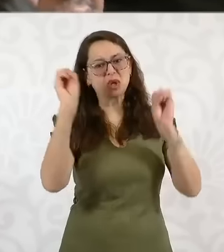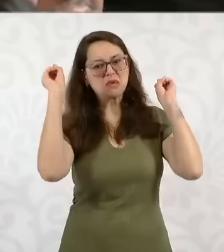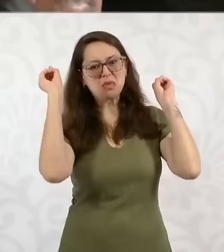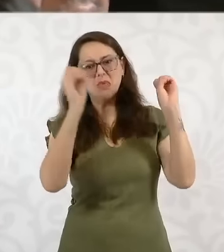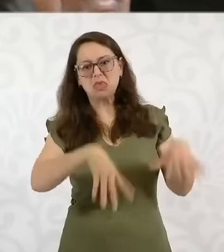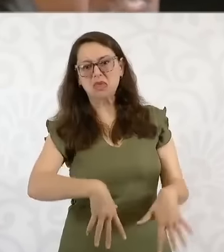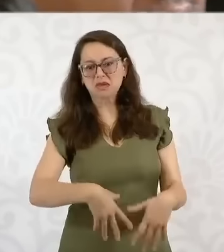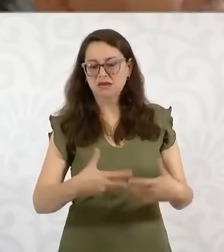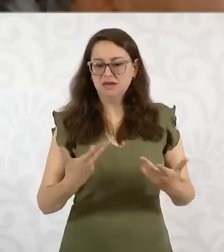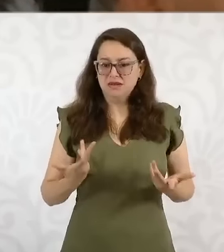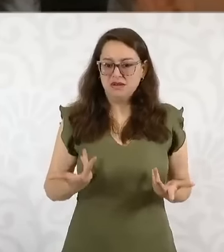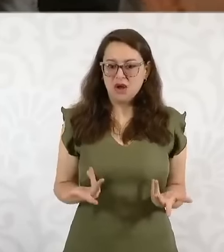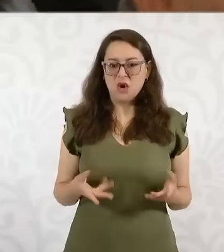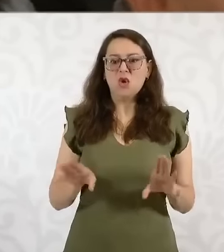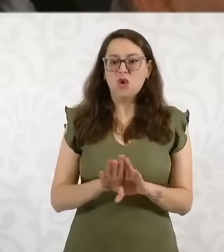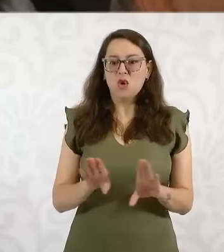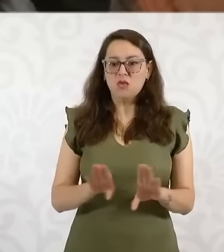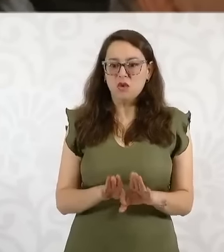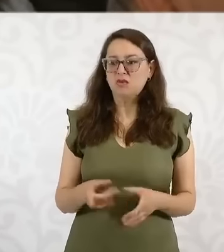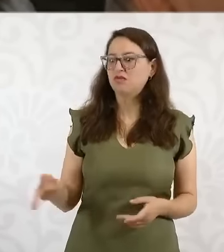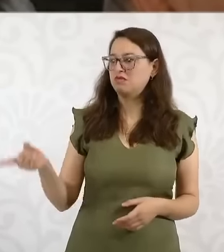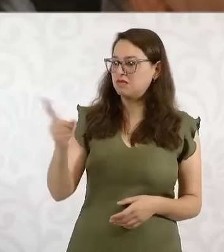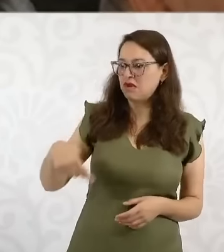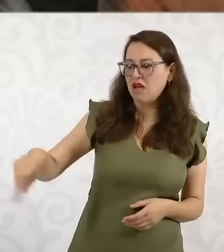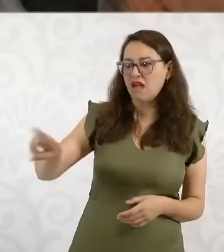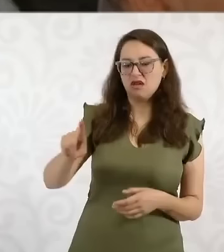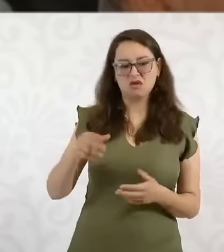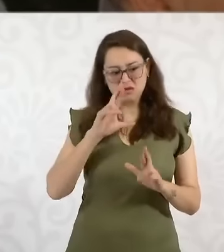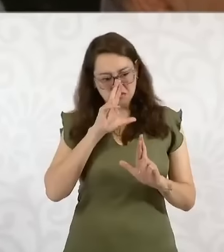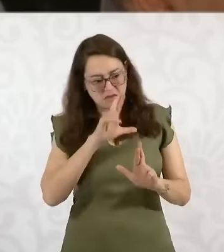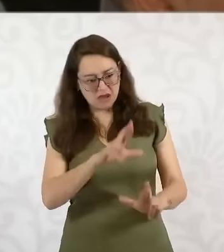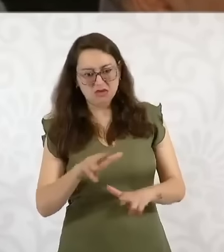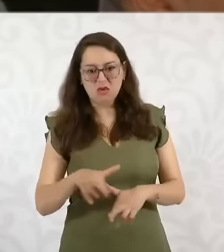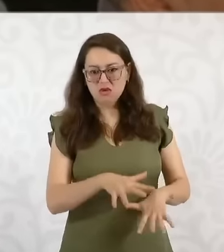qué acciones se realizan para lograr esta famosa paz con el río que nos comentaba ahorita?